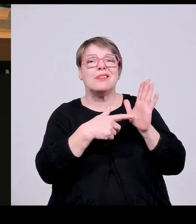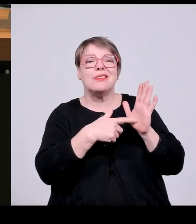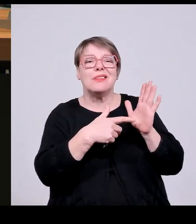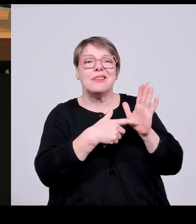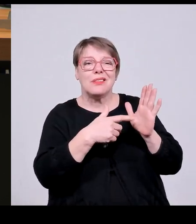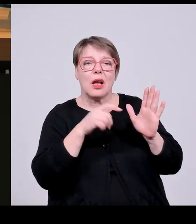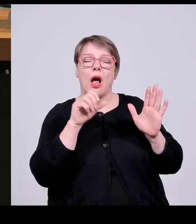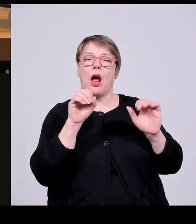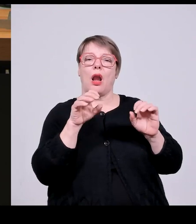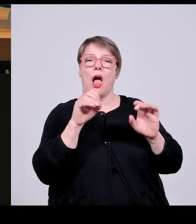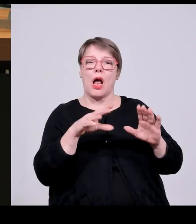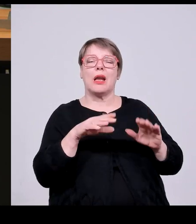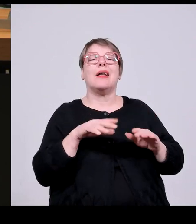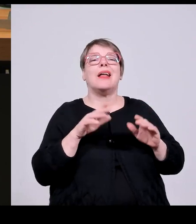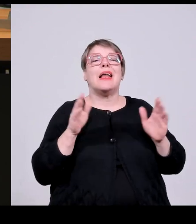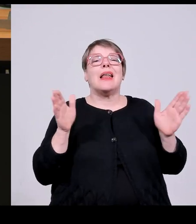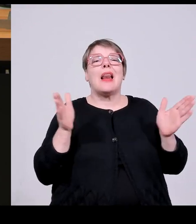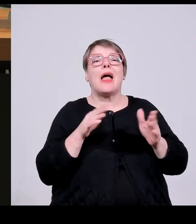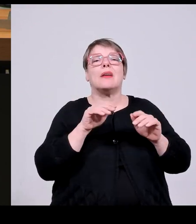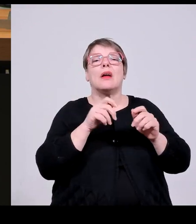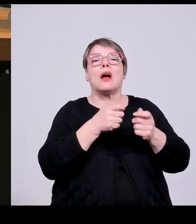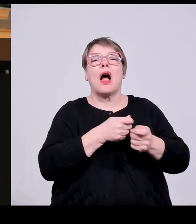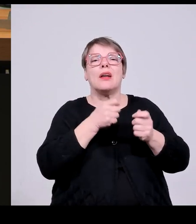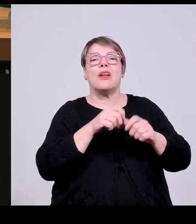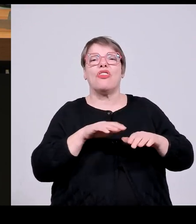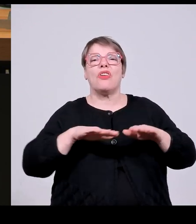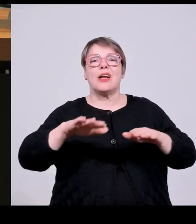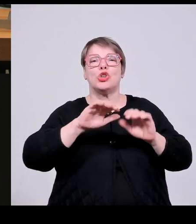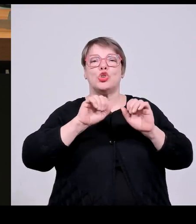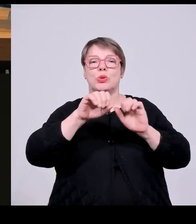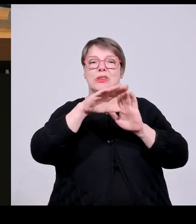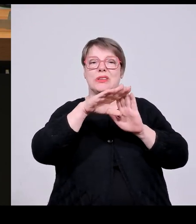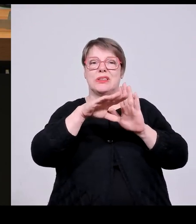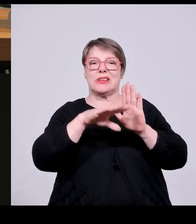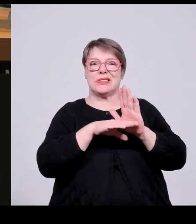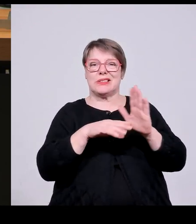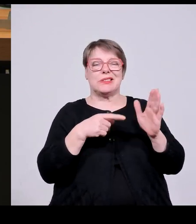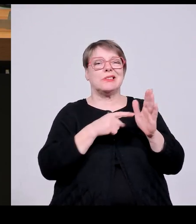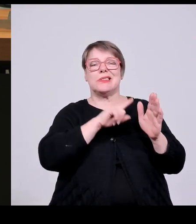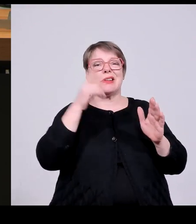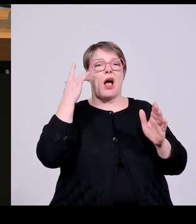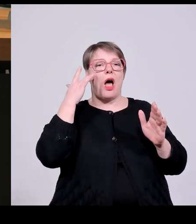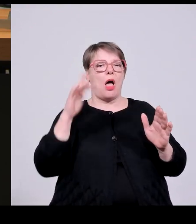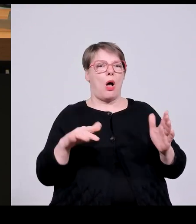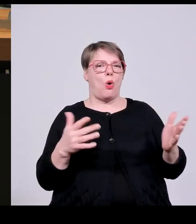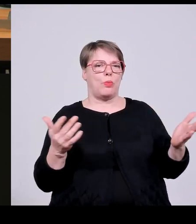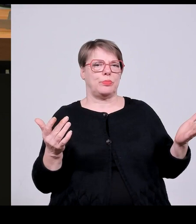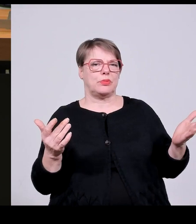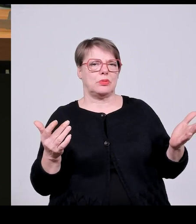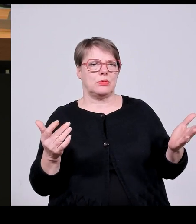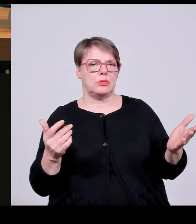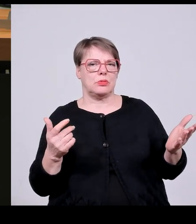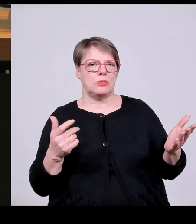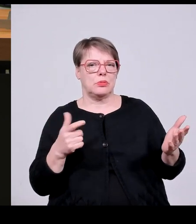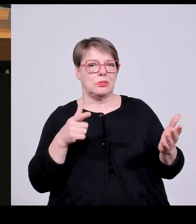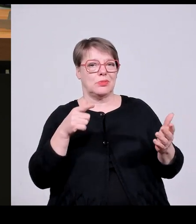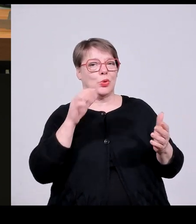kleinen geraden Flächensicherungsgesetz. Und genauso Hornberger schießen werden wir jetzt erleben, wenn sie wir Gutachten anfertigen, um die